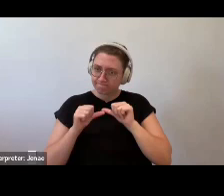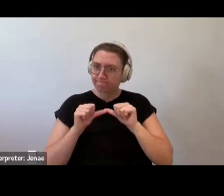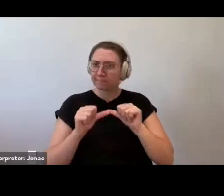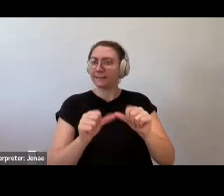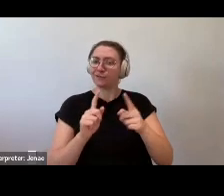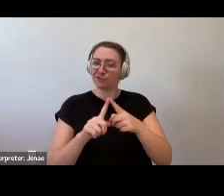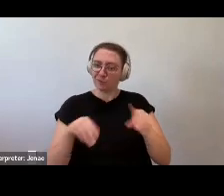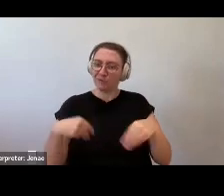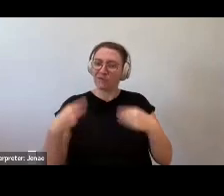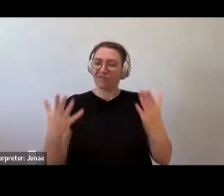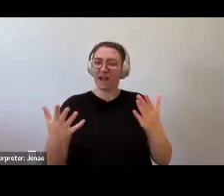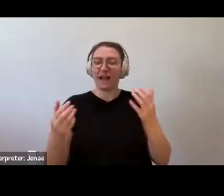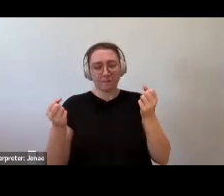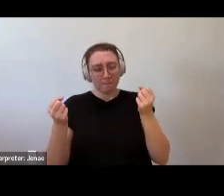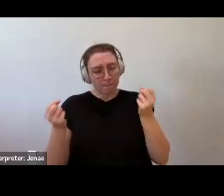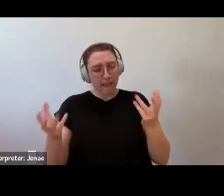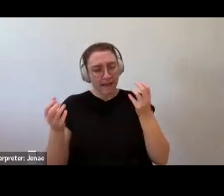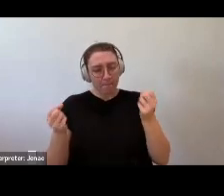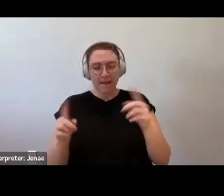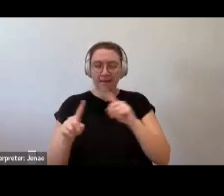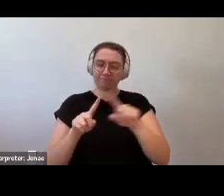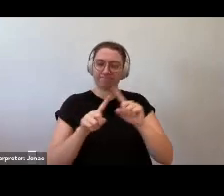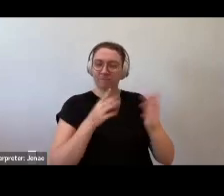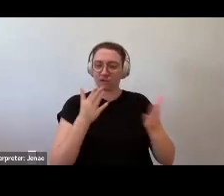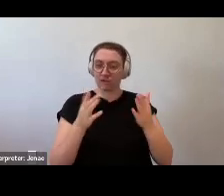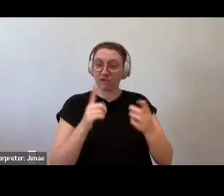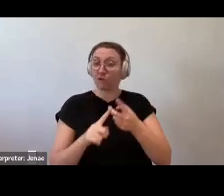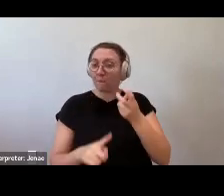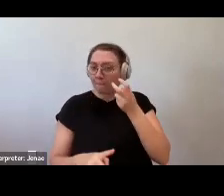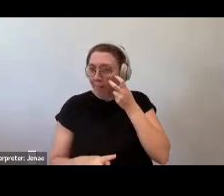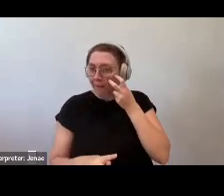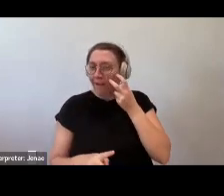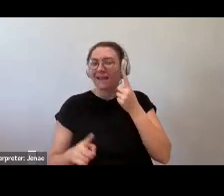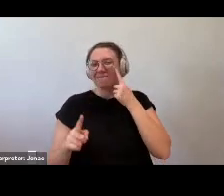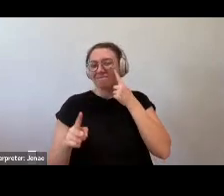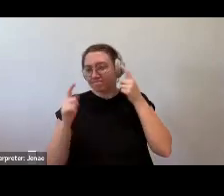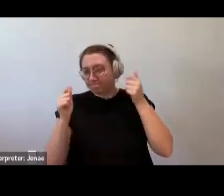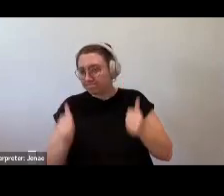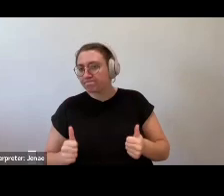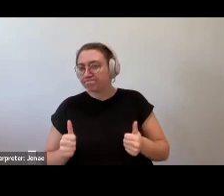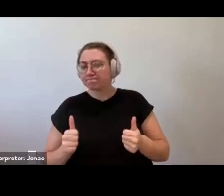brindando una amplia gama de servicios a niños y jóvenes ciegos y con discapacidad visual